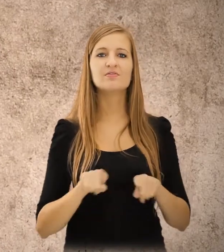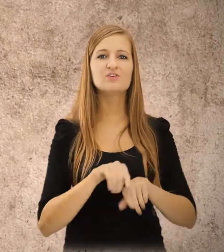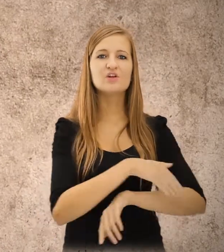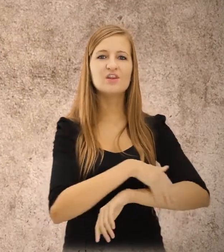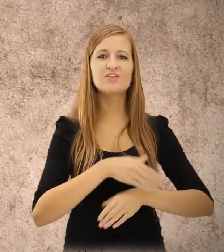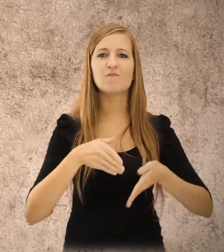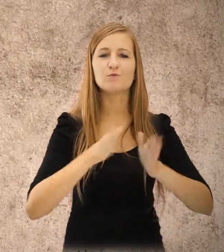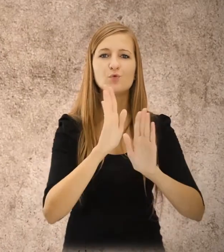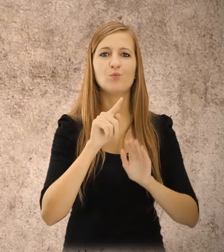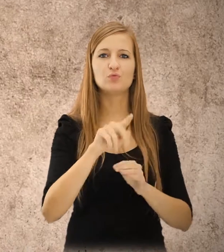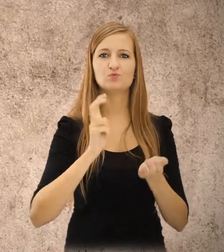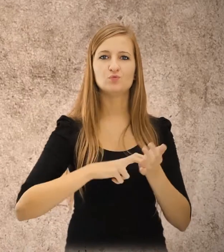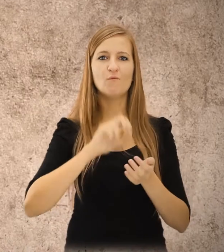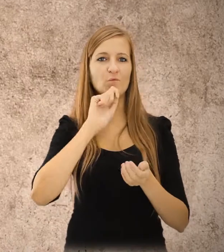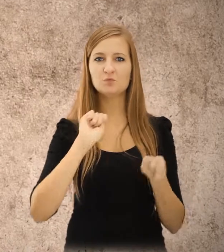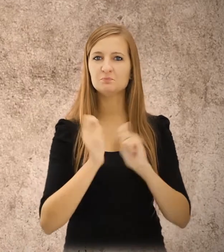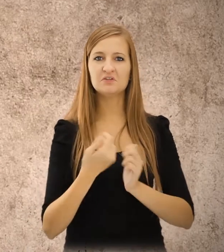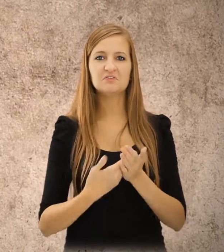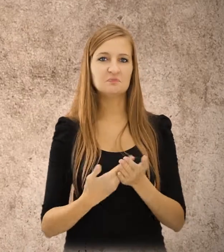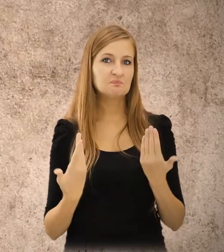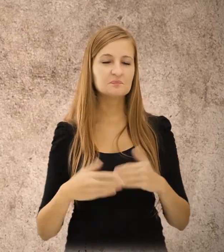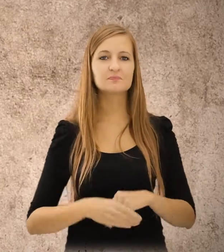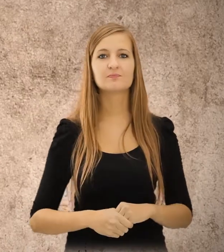linia frontu prawie się nie zmieniła?